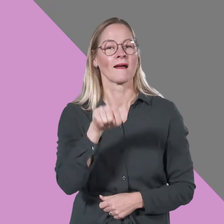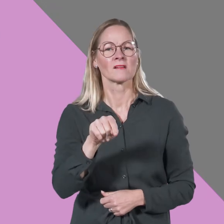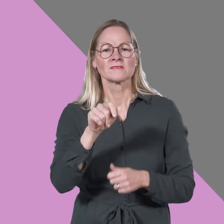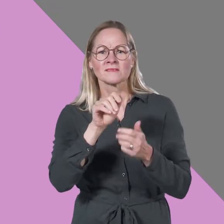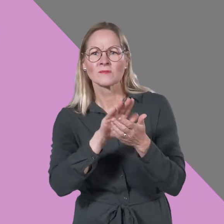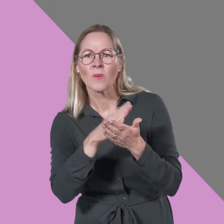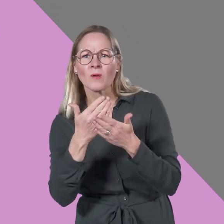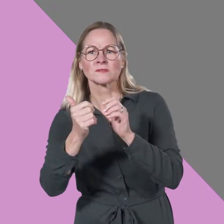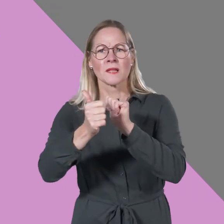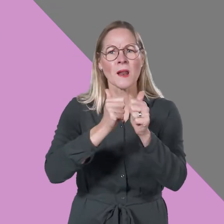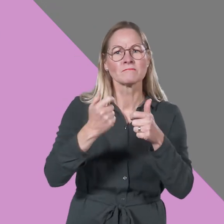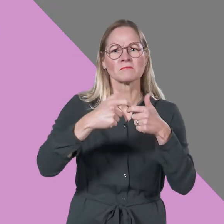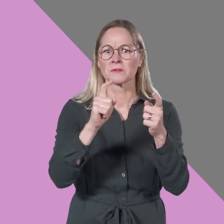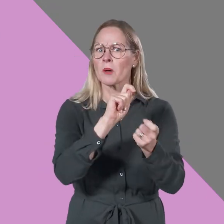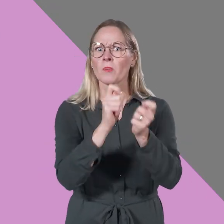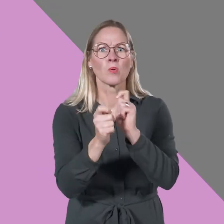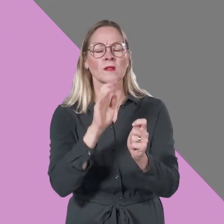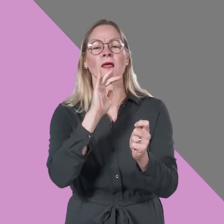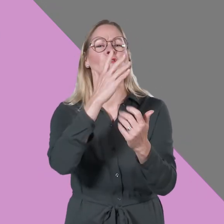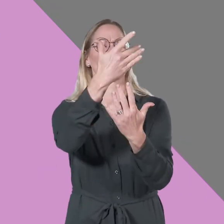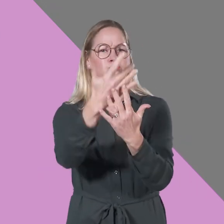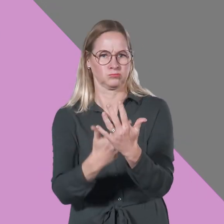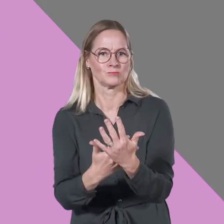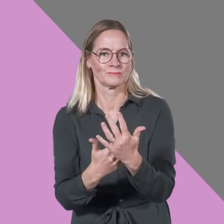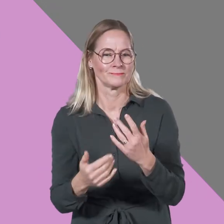jossa kerrotaan tulkkikilpailutuksessa tapahtuvista muutoksista.